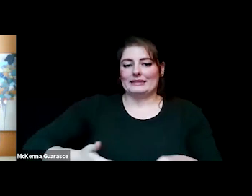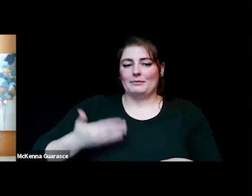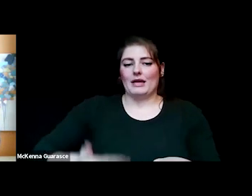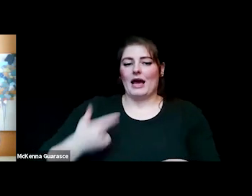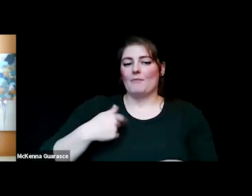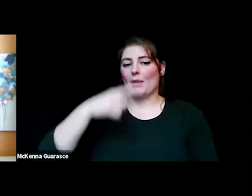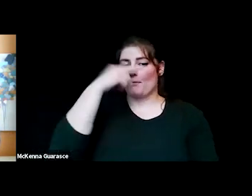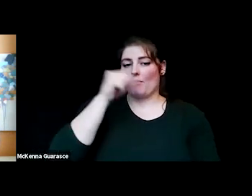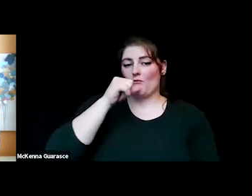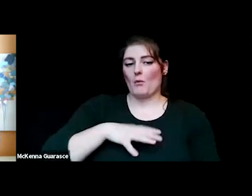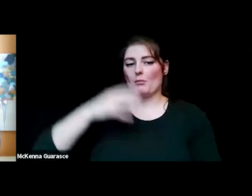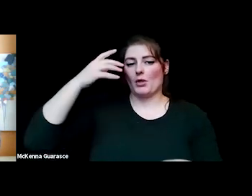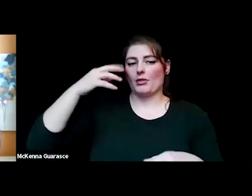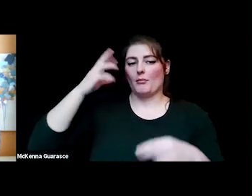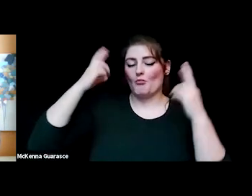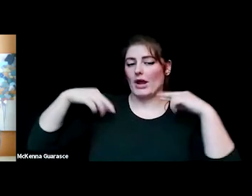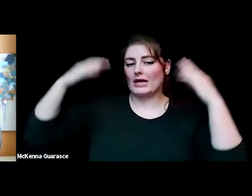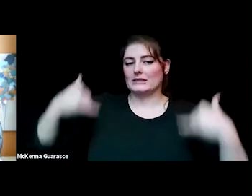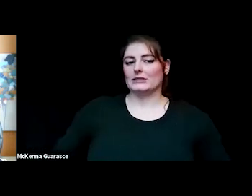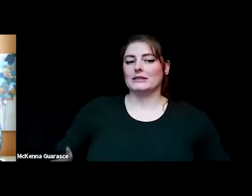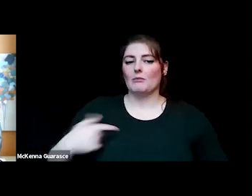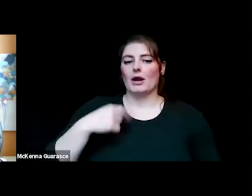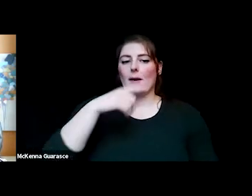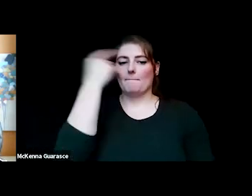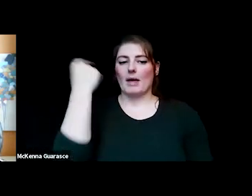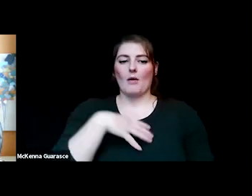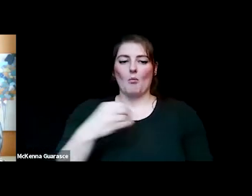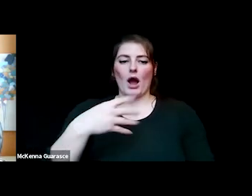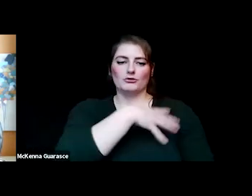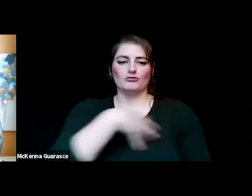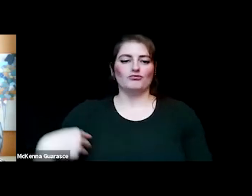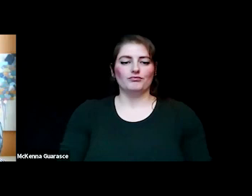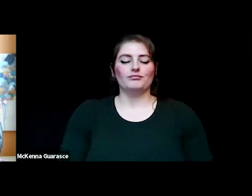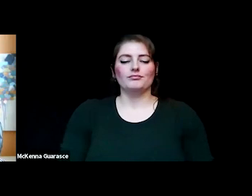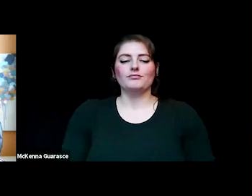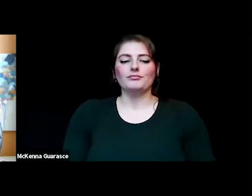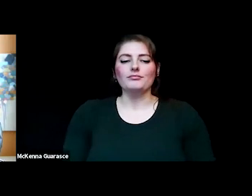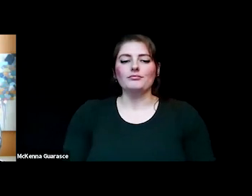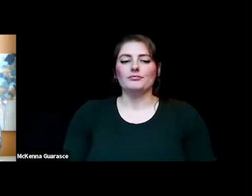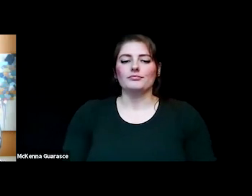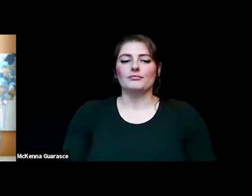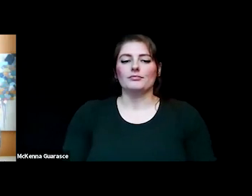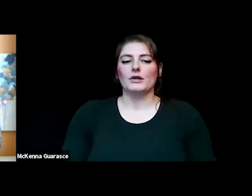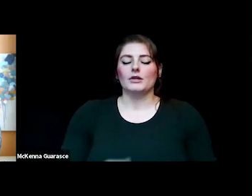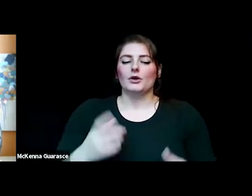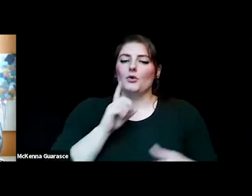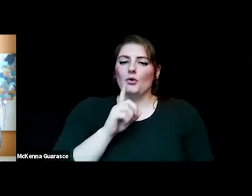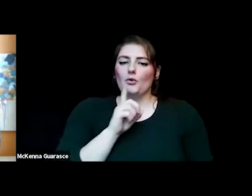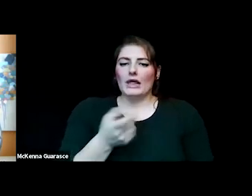y llevo puesta una camisa a rayas en blanco y negro. Para entender completamente la historia que estamos a punto de explicarles,